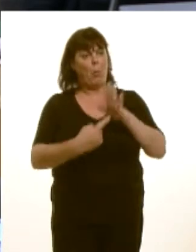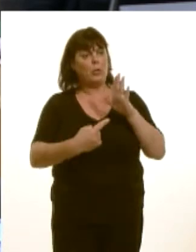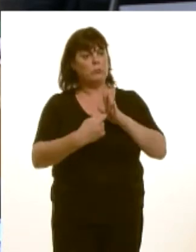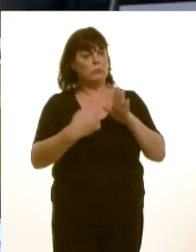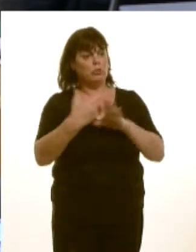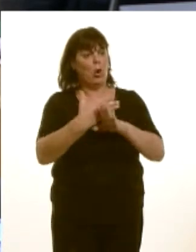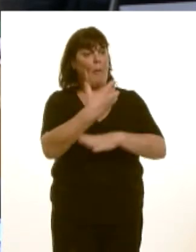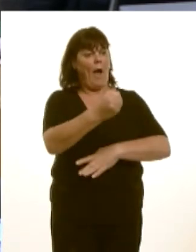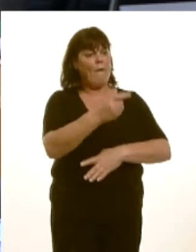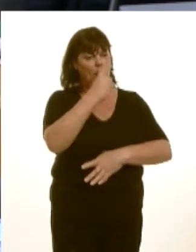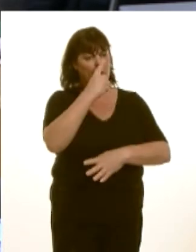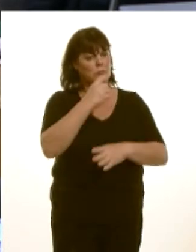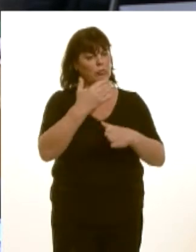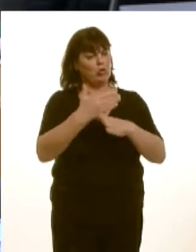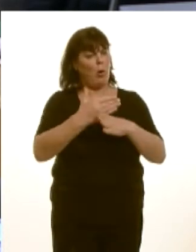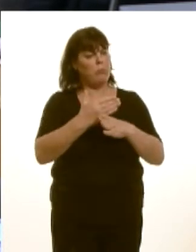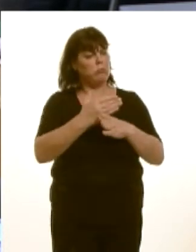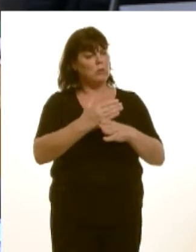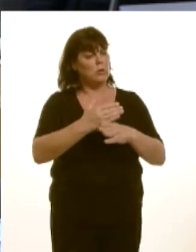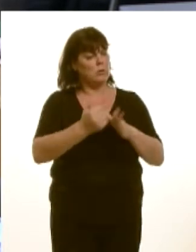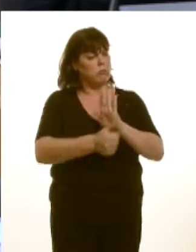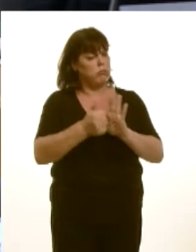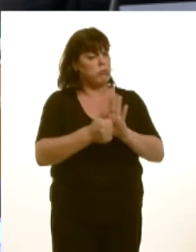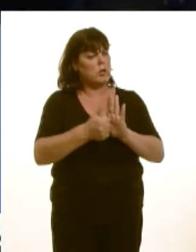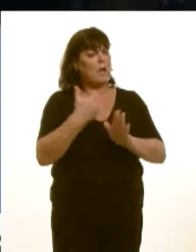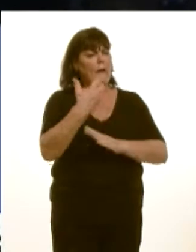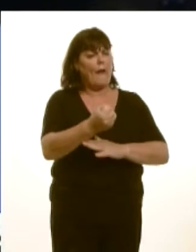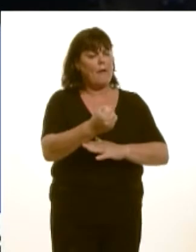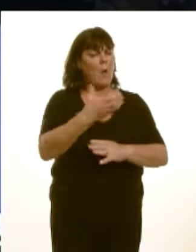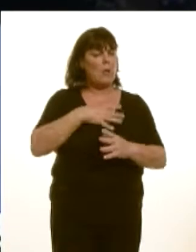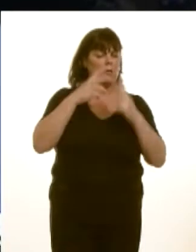Felly, rhaid ystyried gwerth y sgiliau y maent wedi eu cael o achos y cynllun.